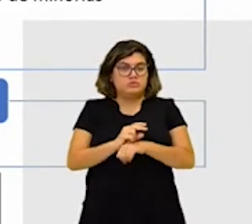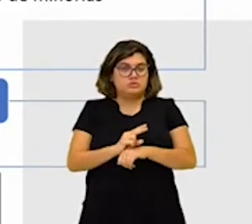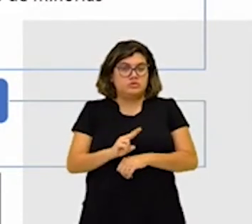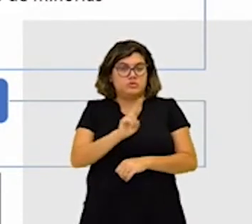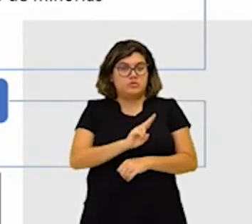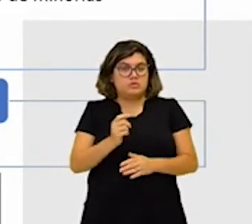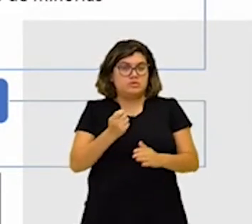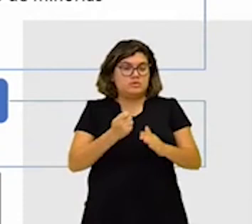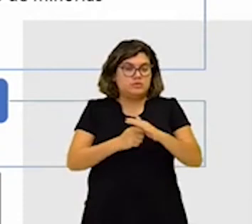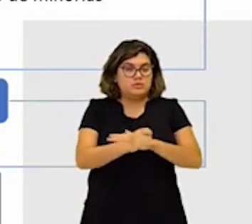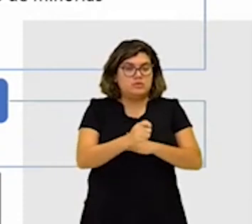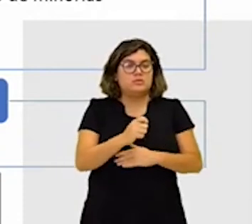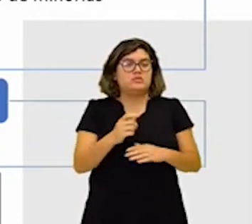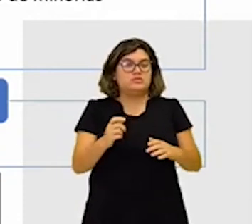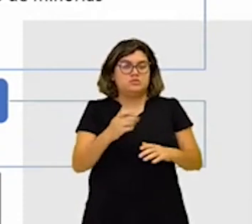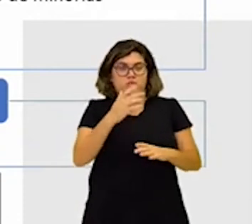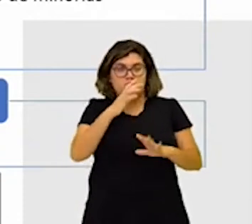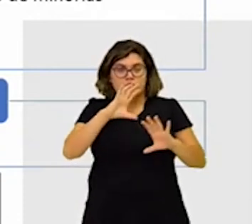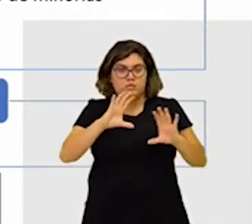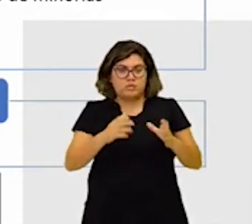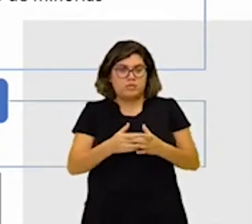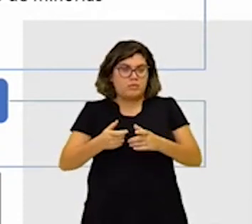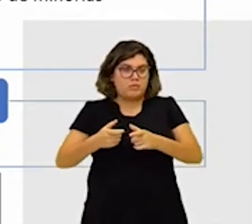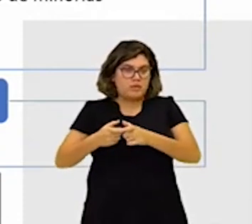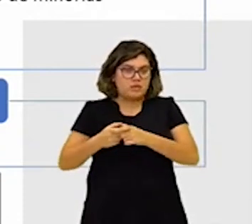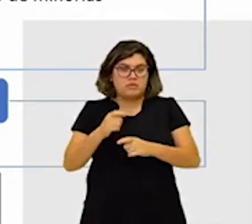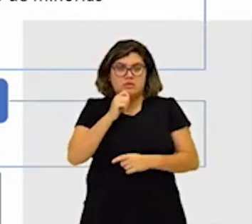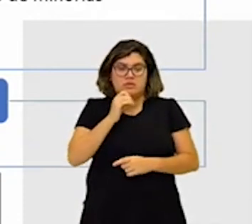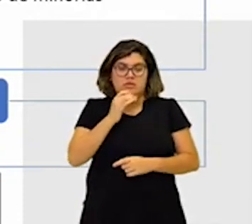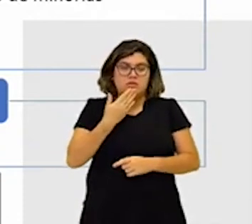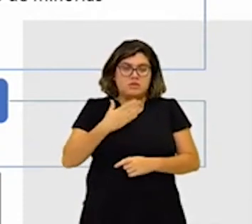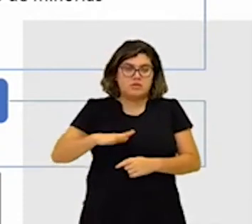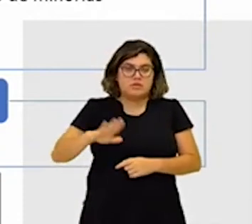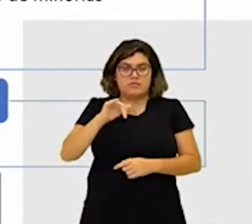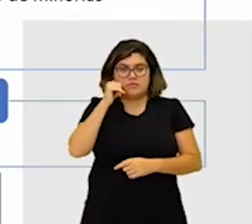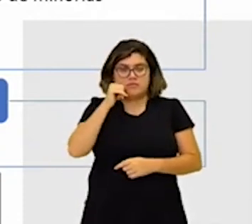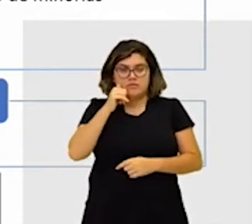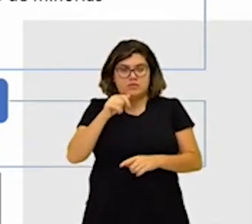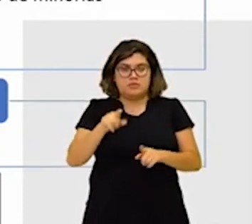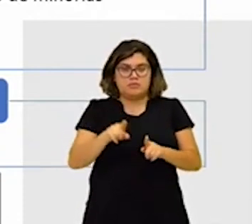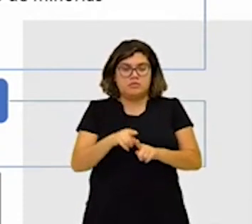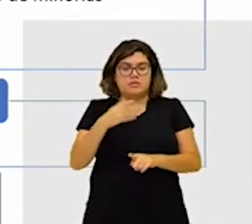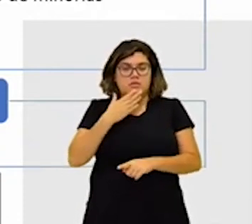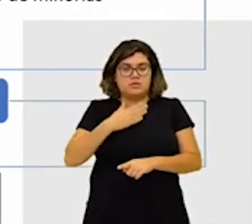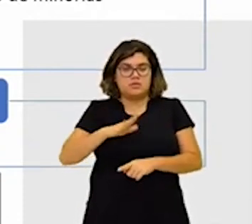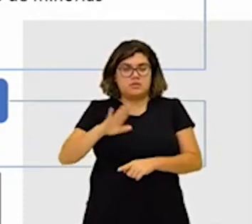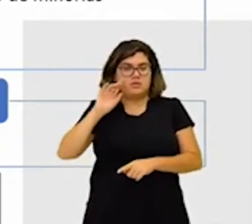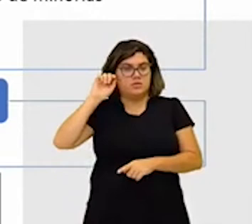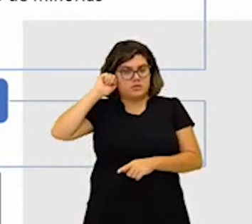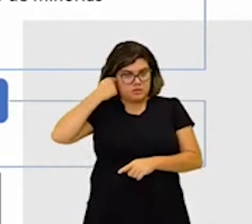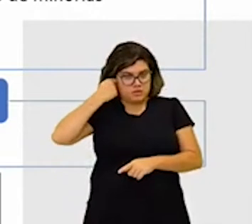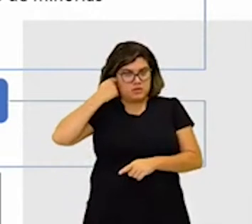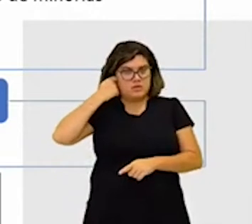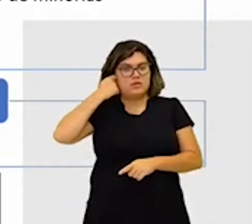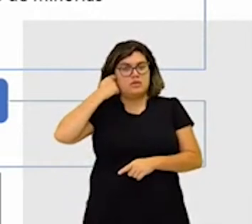financiamento de minorias candidaturas femininas e candidaturas negras bom ressaltar que isso tudo